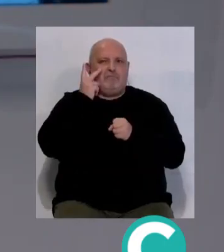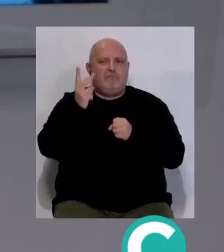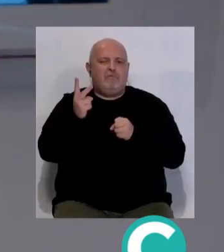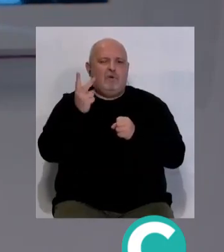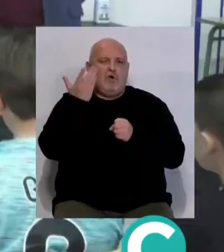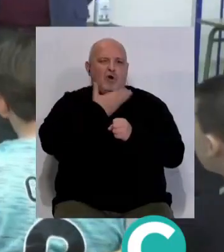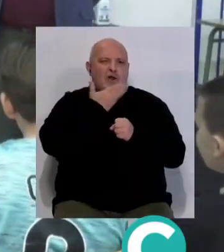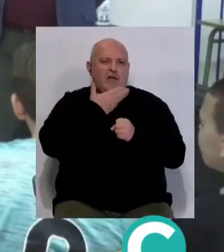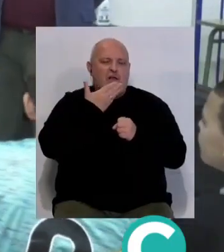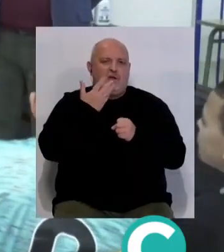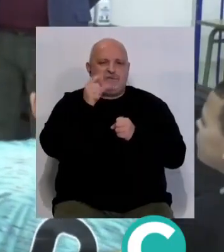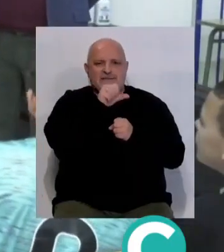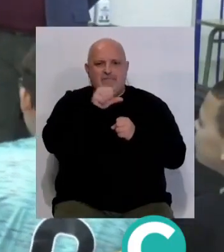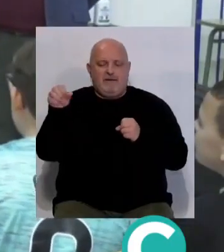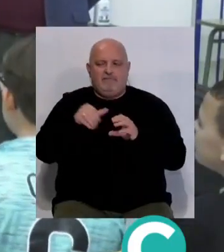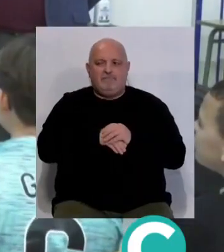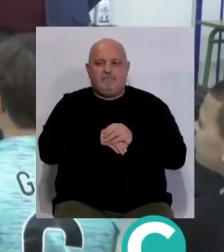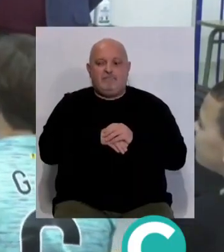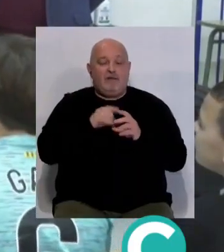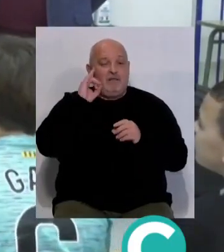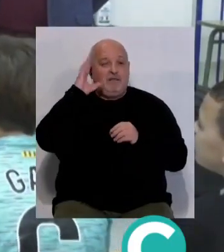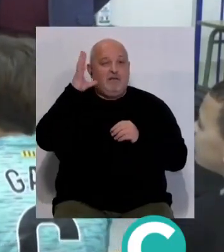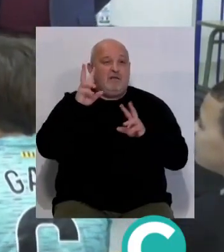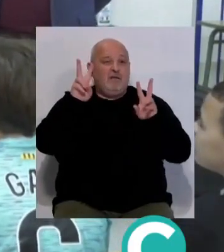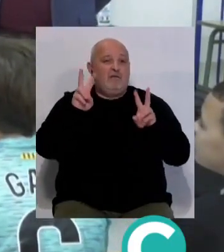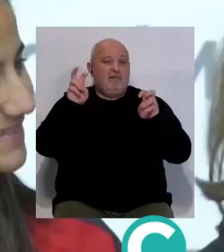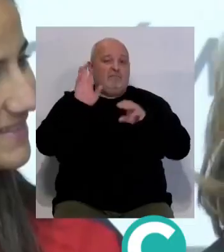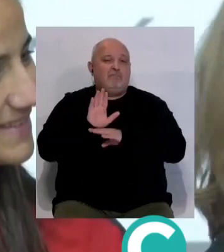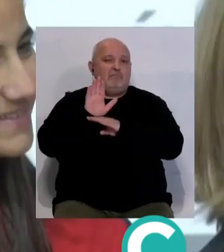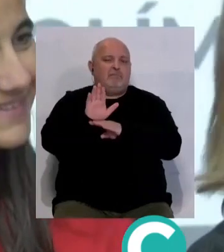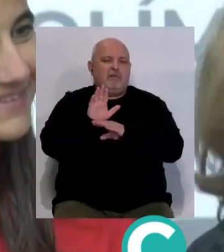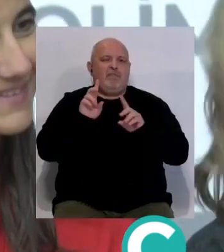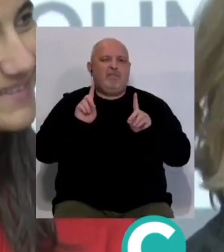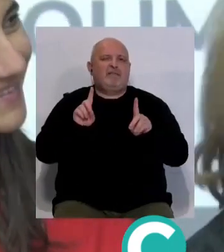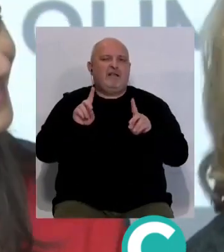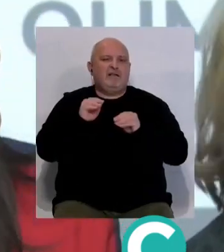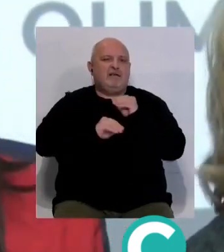colegio cada semana esta iniciativa consiste en una presentación didáctica realizada por